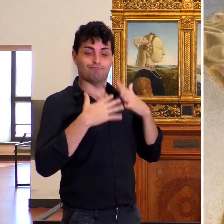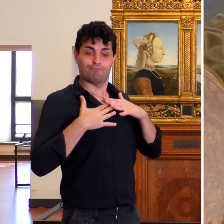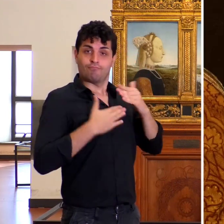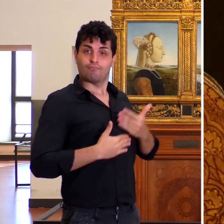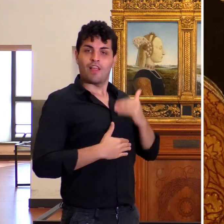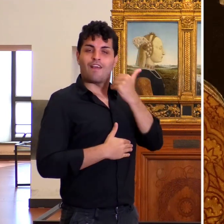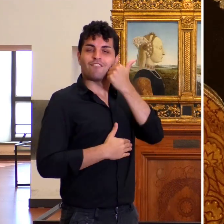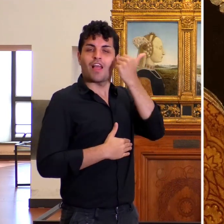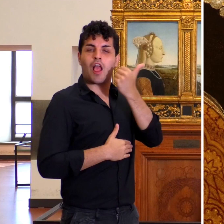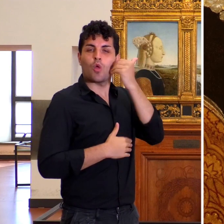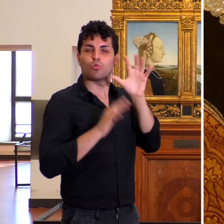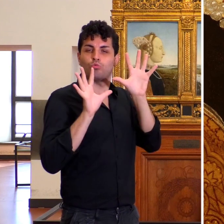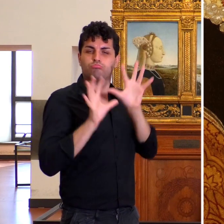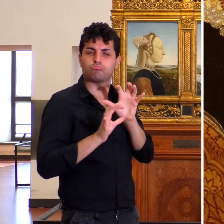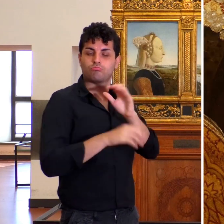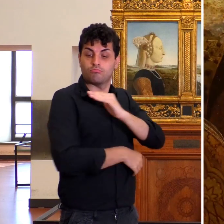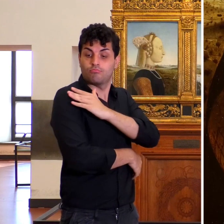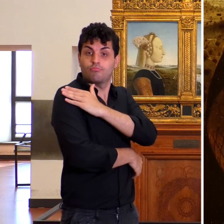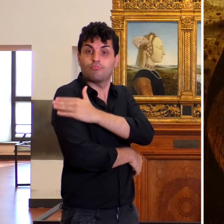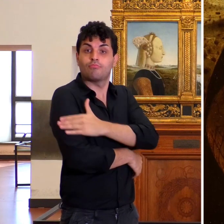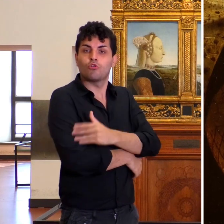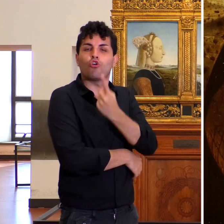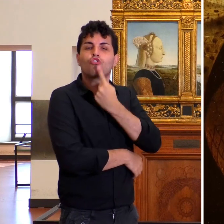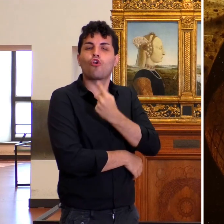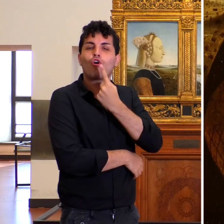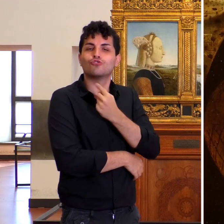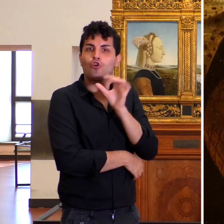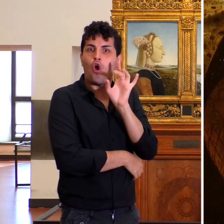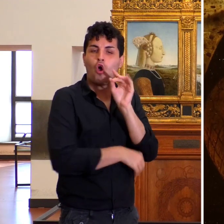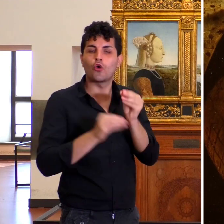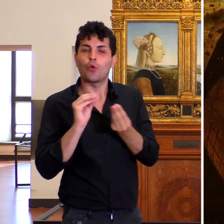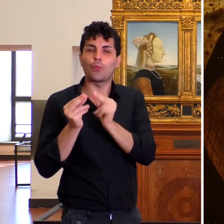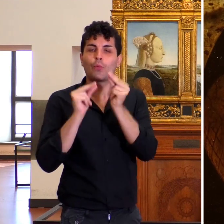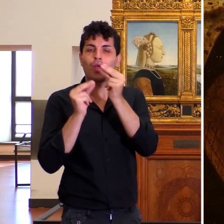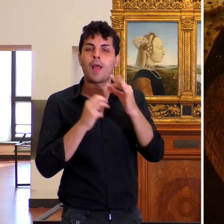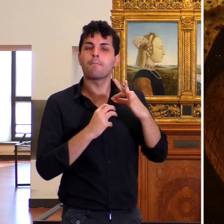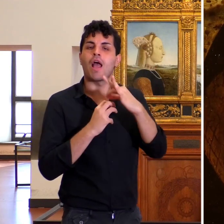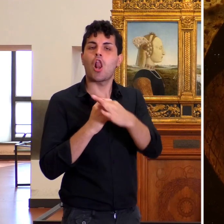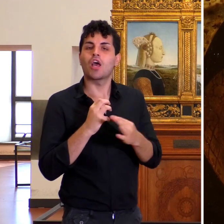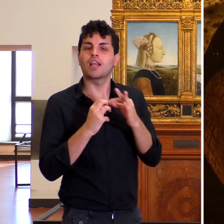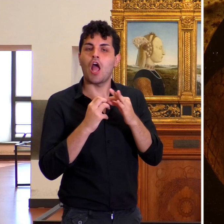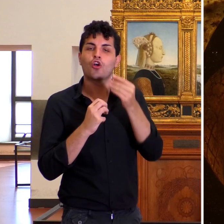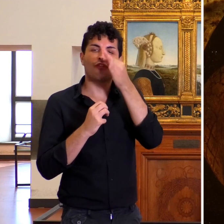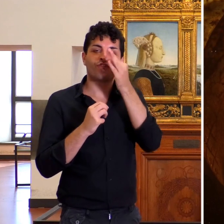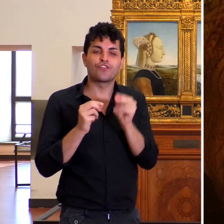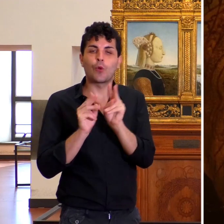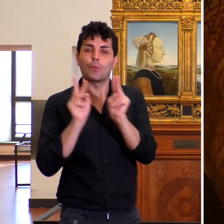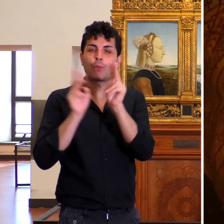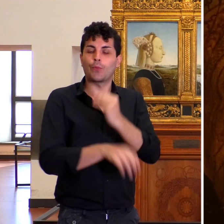Indossa un abito di velluto scuro sulla cui manica in rosso e oro ritroviamo una decorazione che richiama